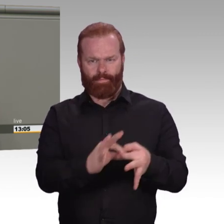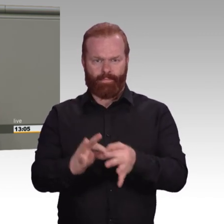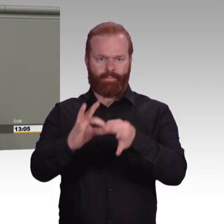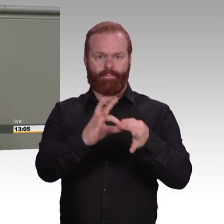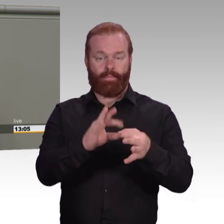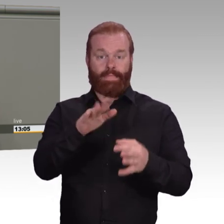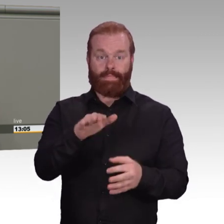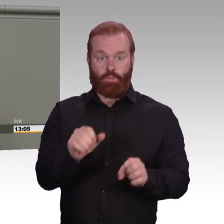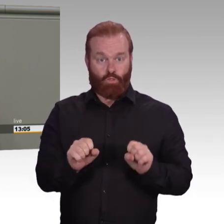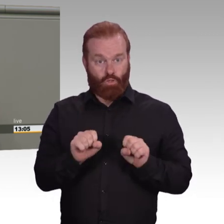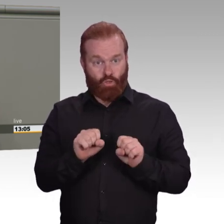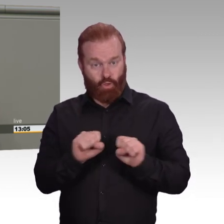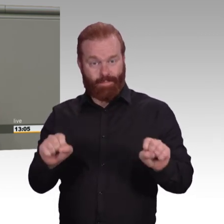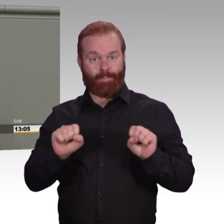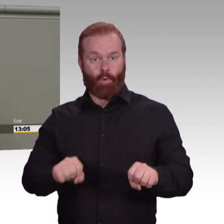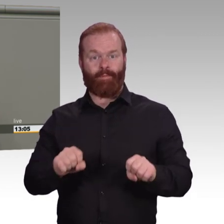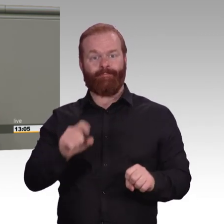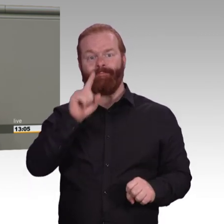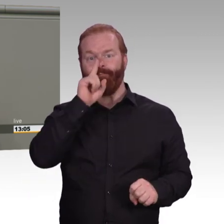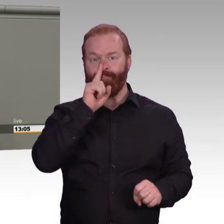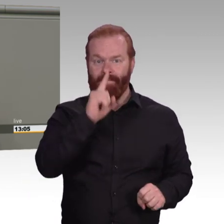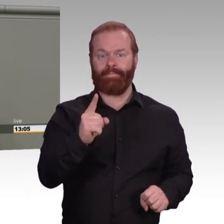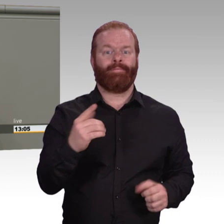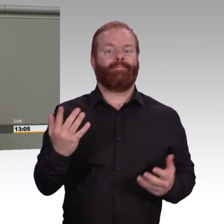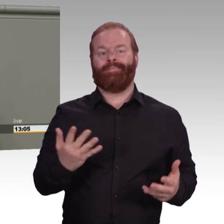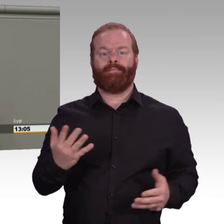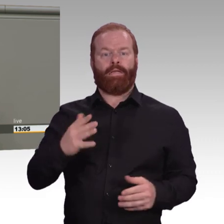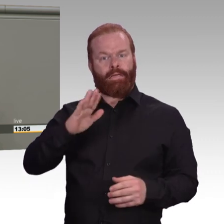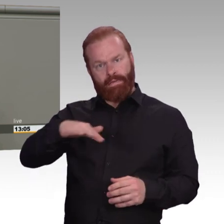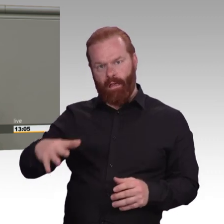Und wenn die Voraussetzungen geschaffen sind, dass sie sich zu starken Persönlichkeiten entwickeln,